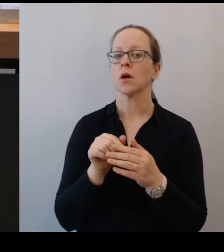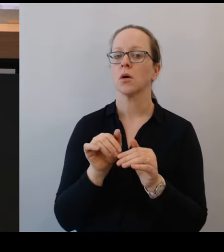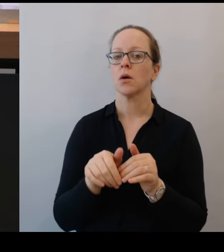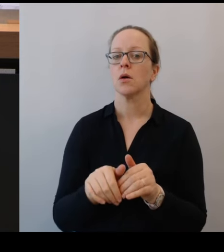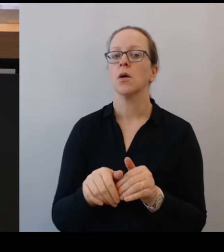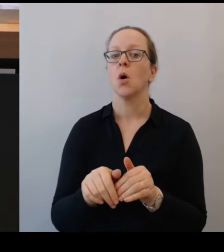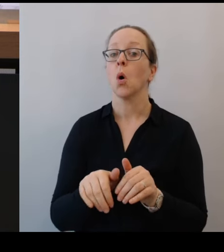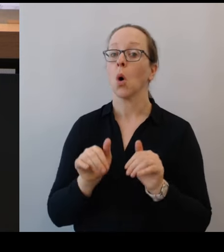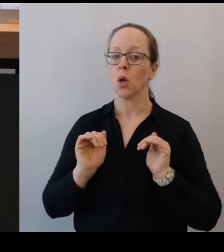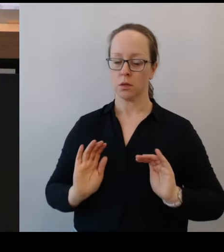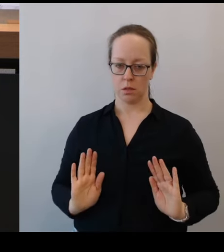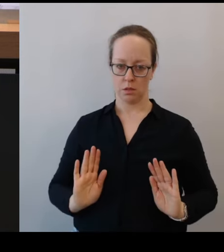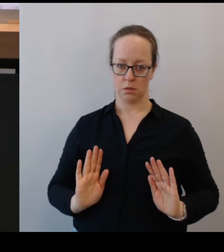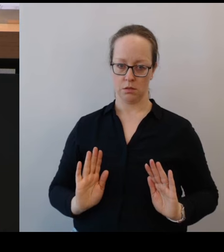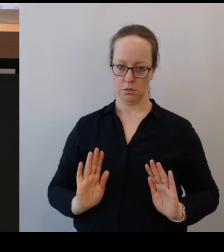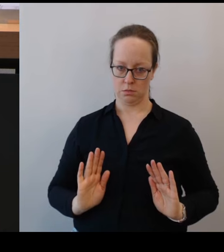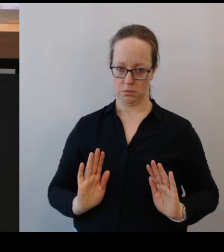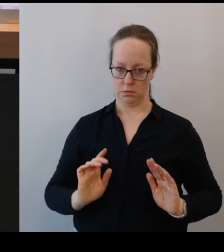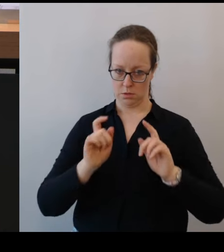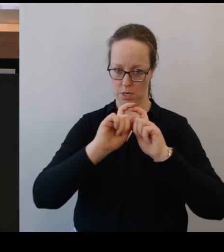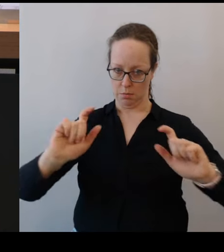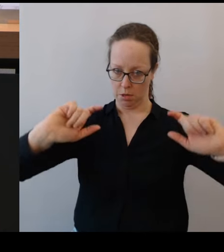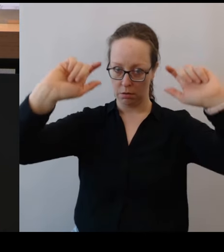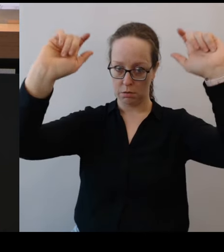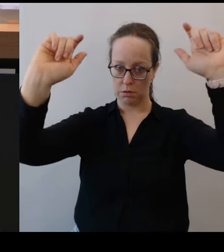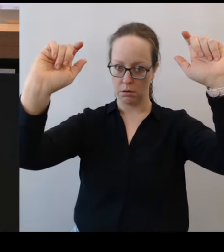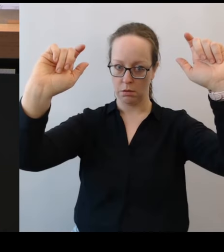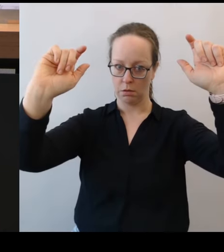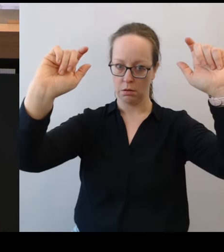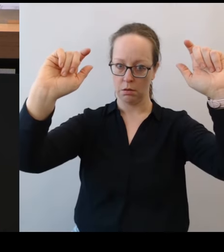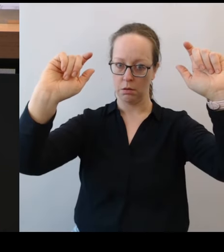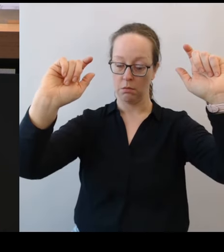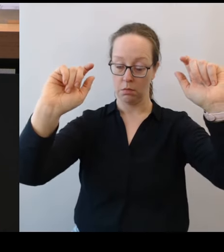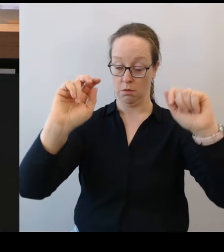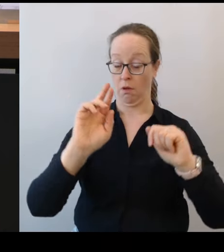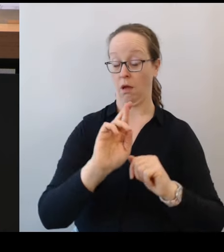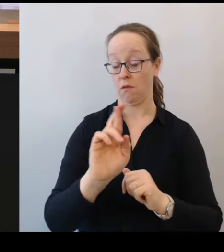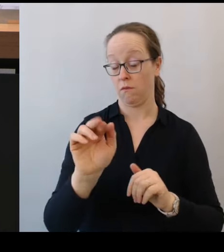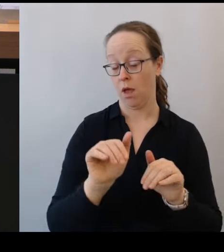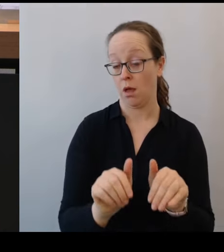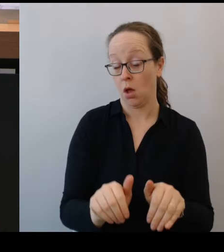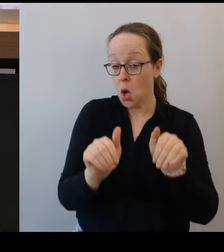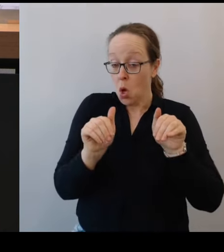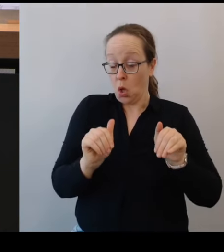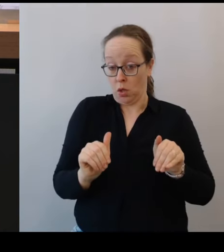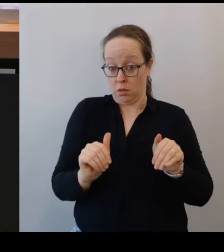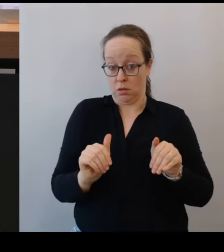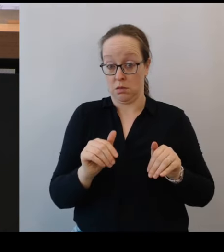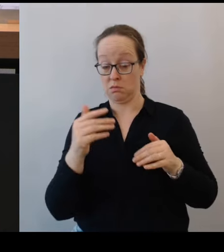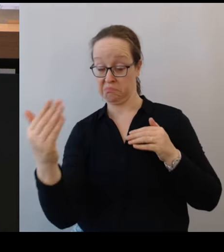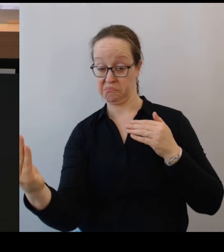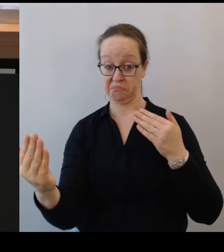Besonders ärgerlich ist nämlich diese Affäre für die Schüler und Lehrer der Berliner Schulen. In 30 Jahren Regierungsbeteiligung